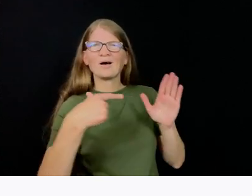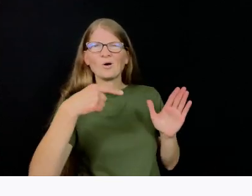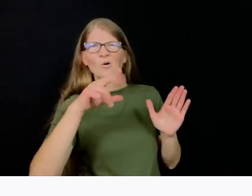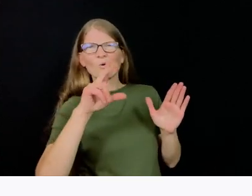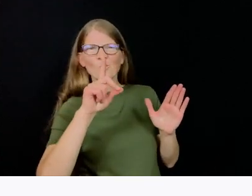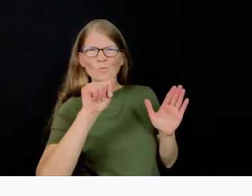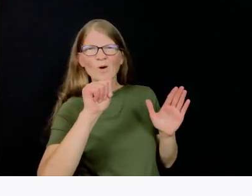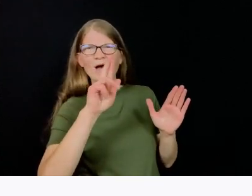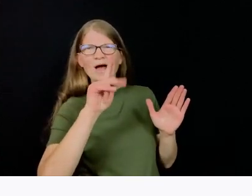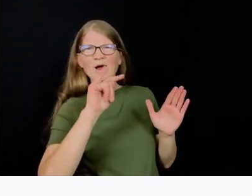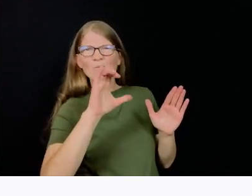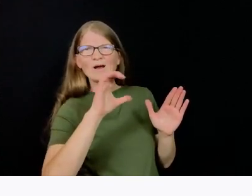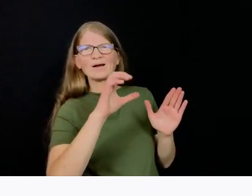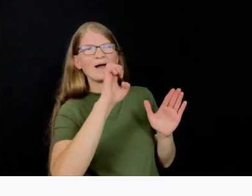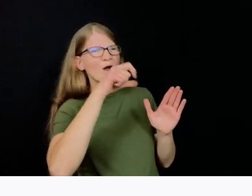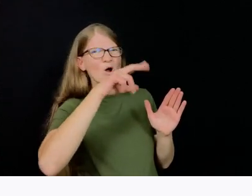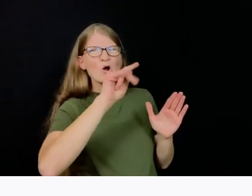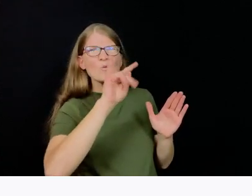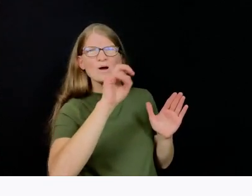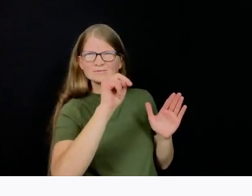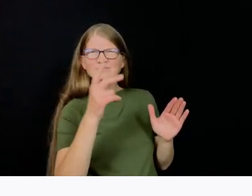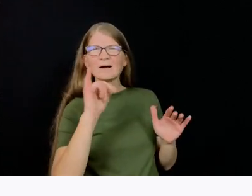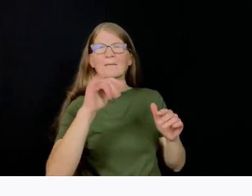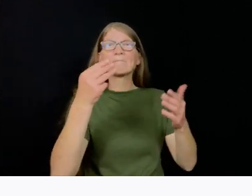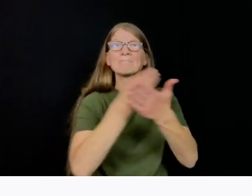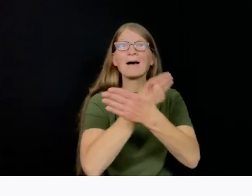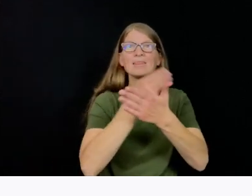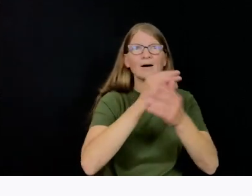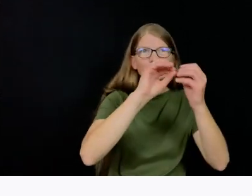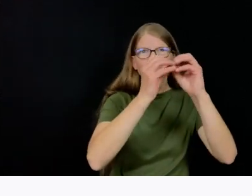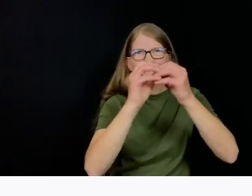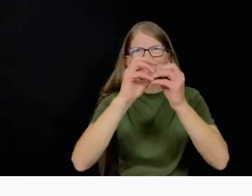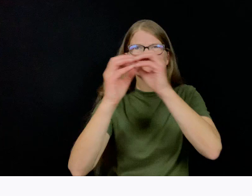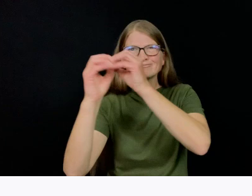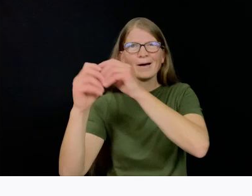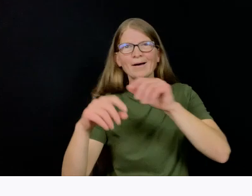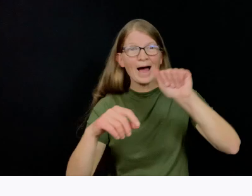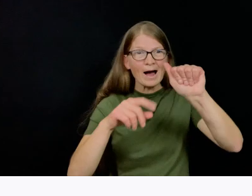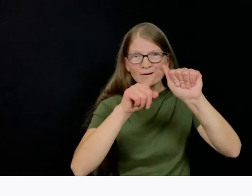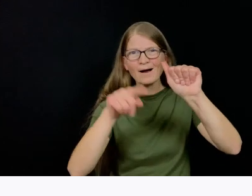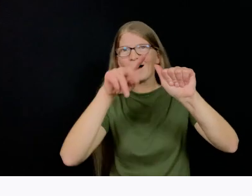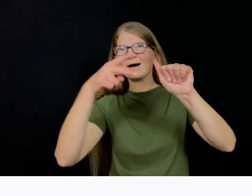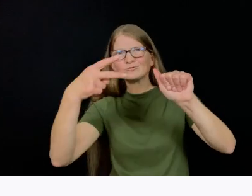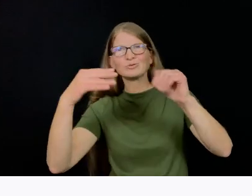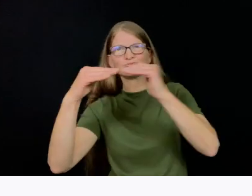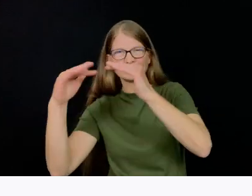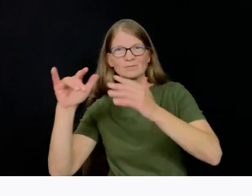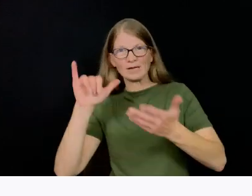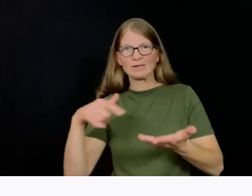مثل المعادلات التربيعية هل تتذكّرونها؟ من شريط البحث في تطبيق Google